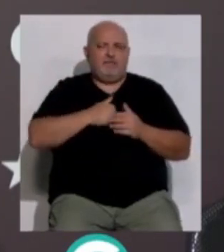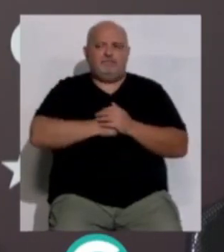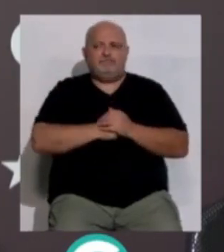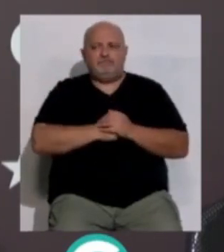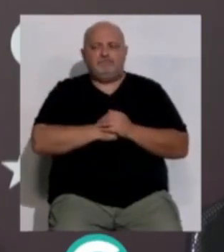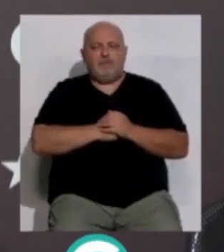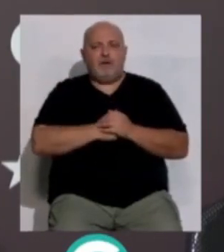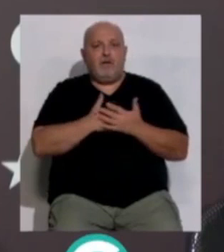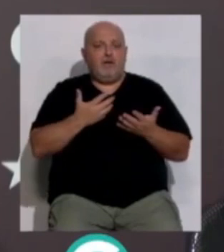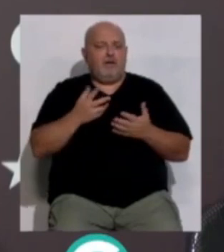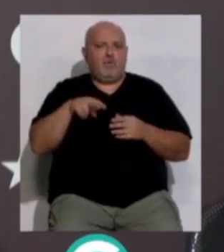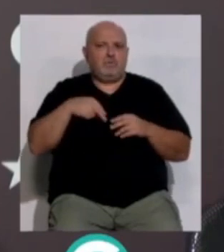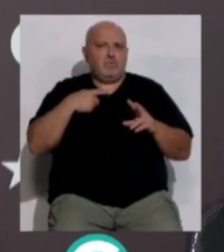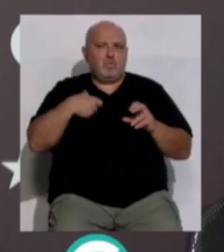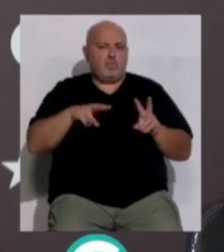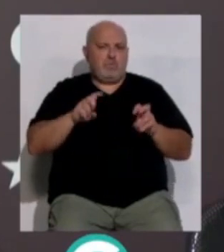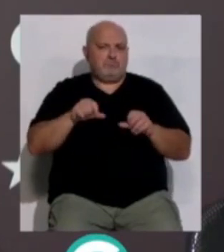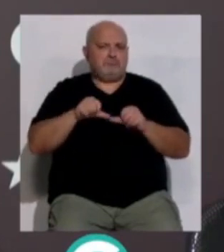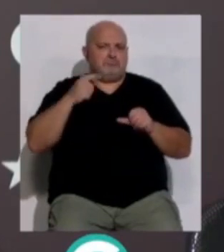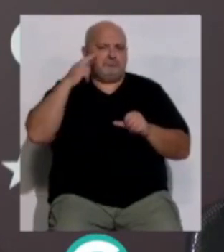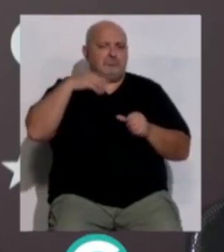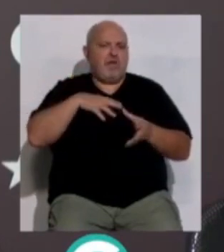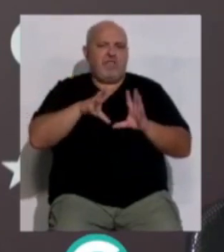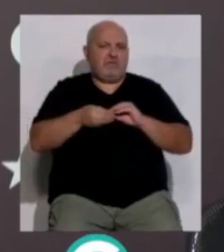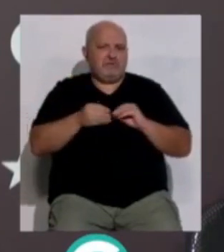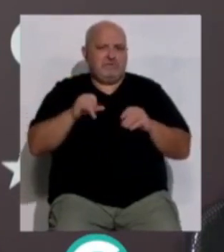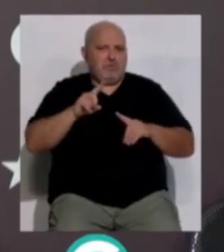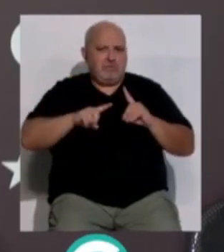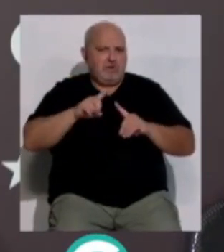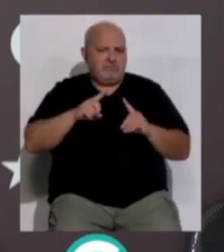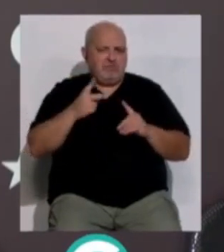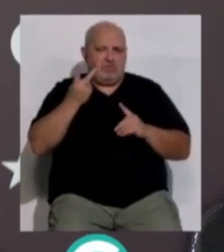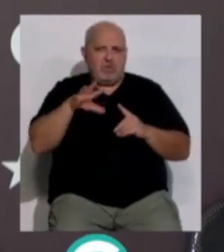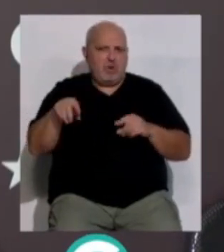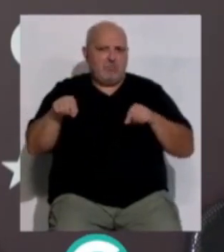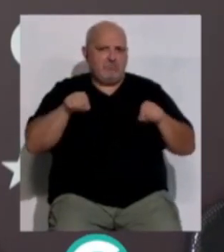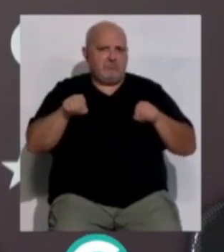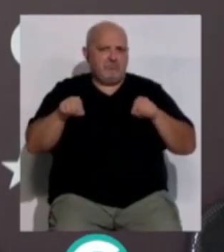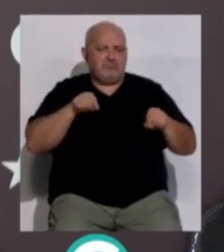no es nada nuevo para mí yo me adapto creo que bastante bien a las dos posiciones y me gustan